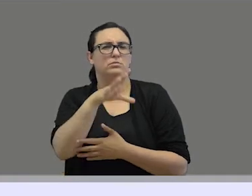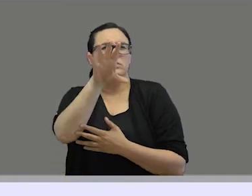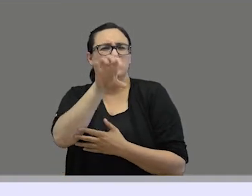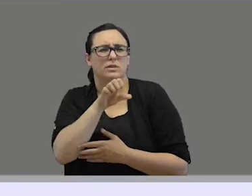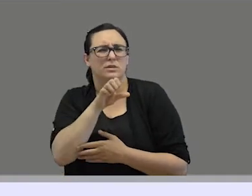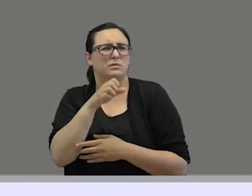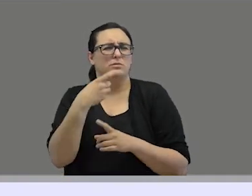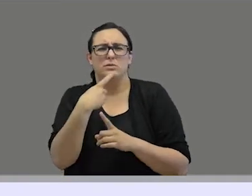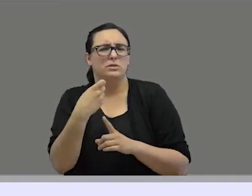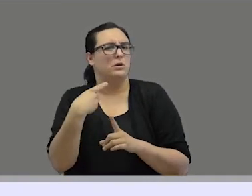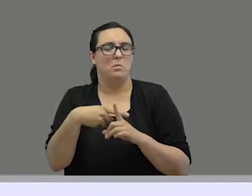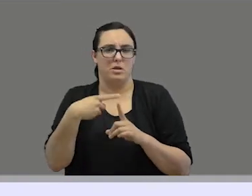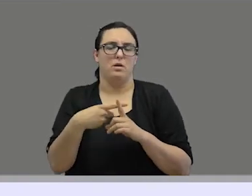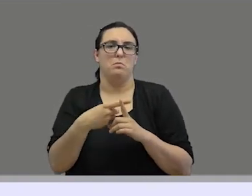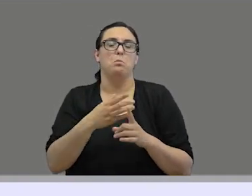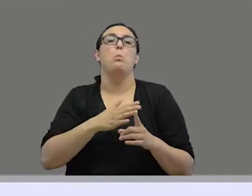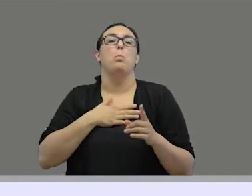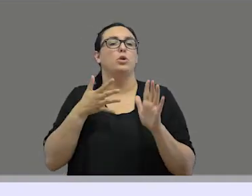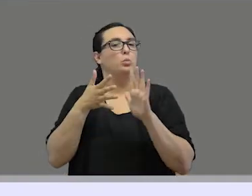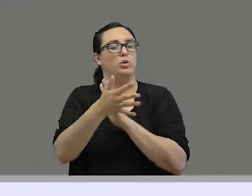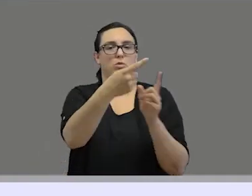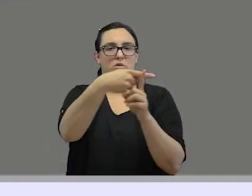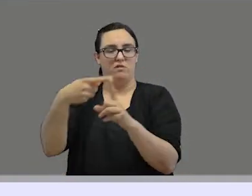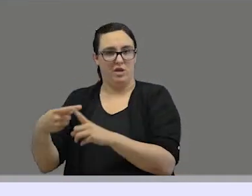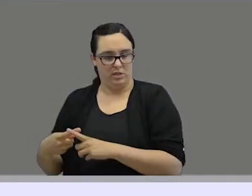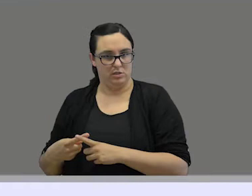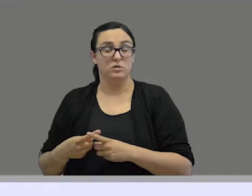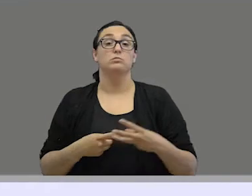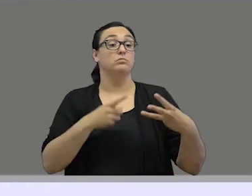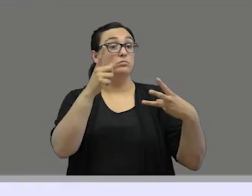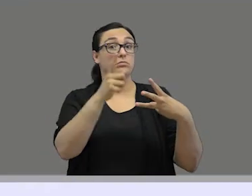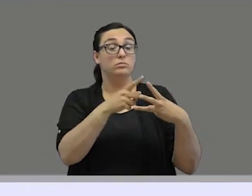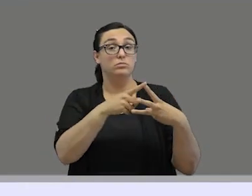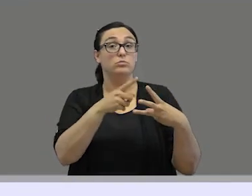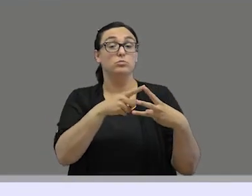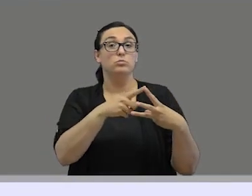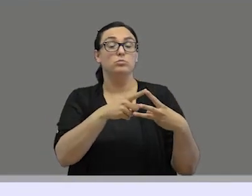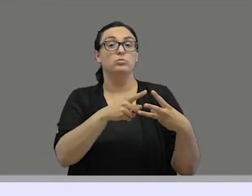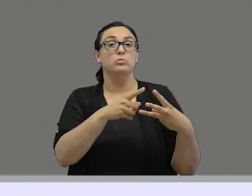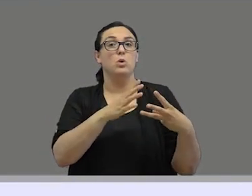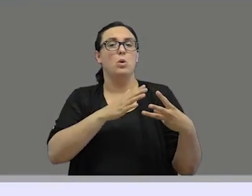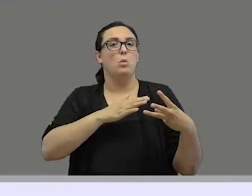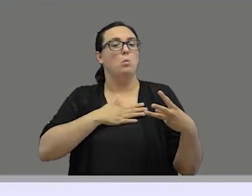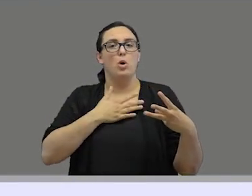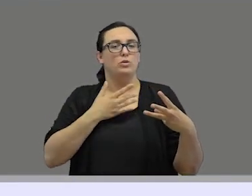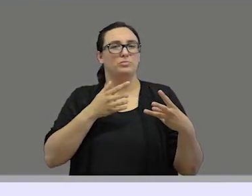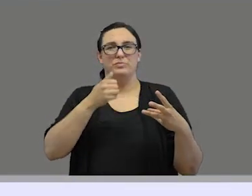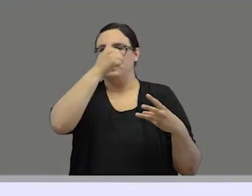auf verschiedene Tatsachen zurückzuführen ist. Eine davon ist eine mangelhafte technische Qualität,